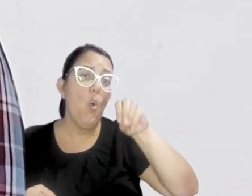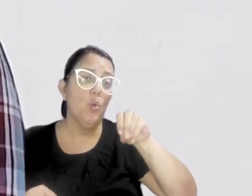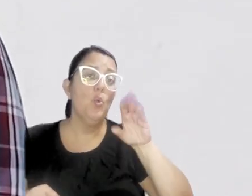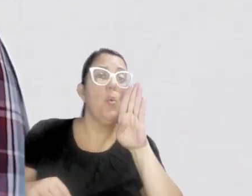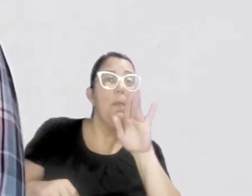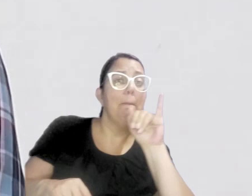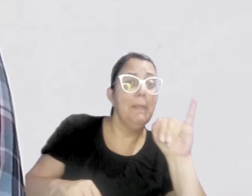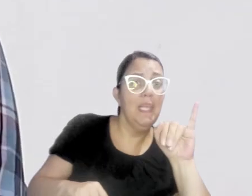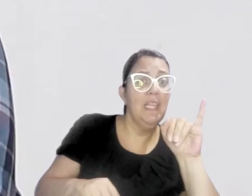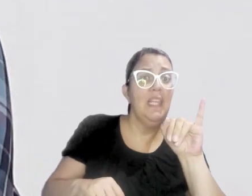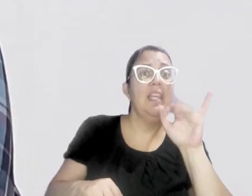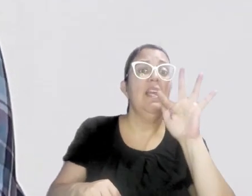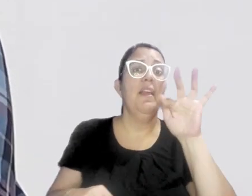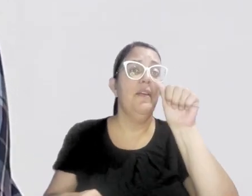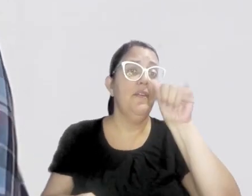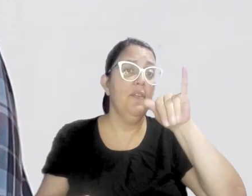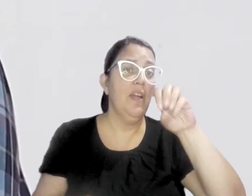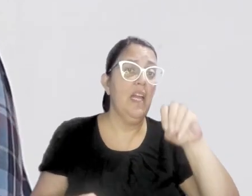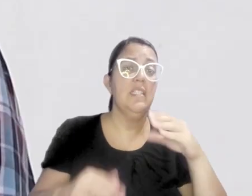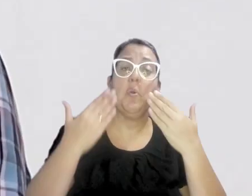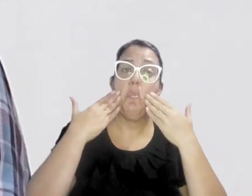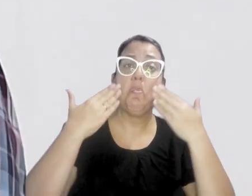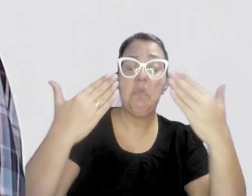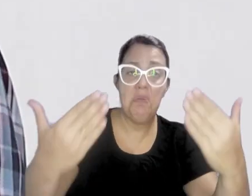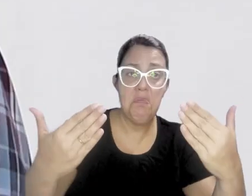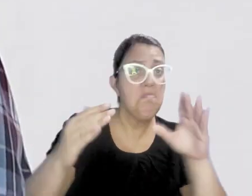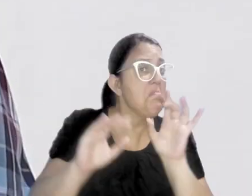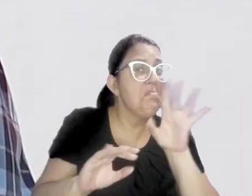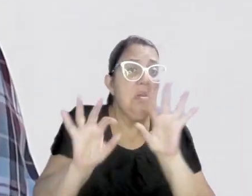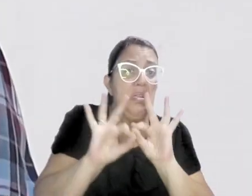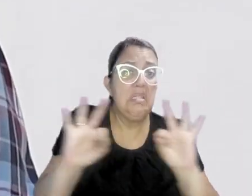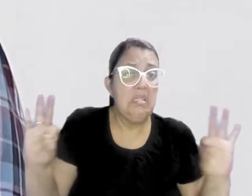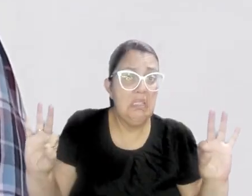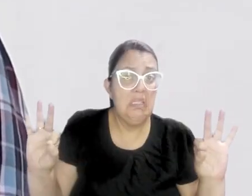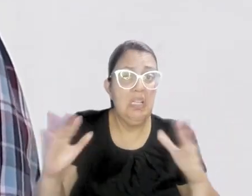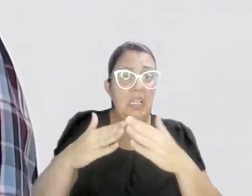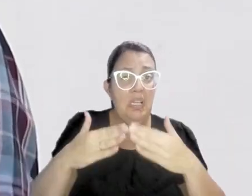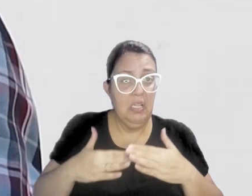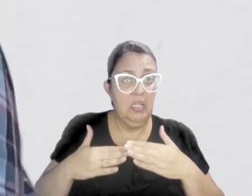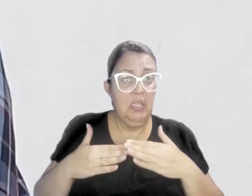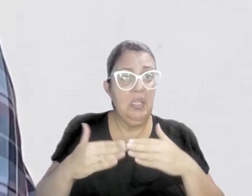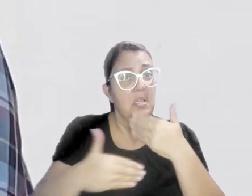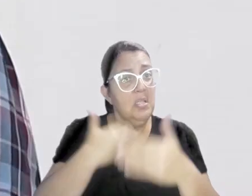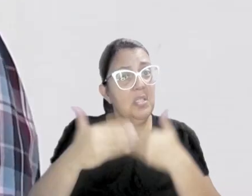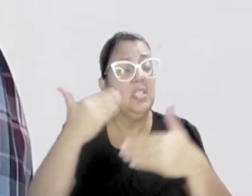ou mesmo por procedimentos auto-declaratórios. Então, o licenciamento já é, do ponto de vista procedimental,